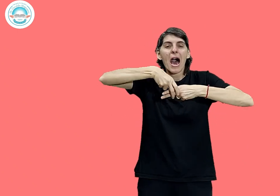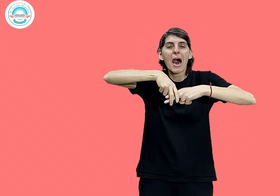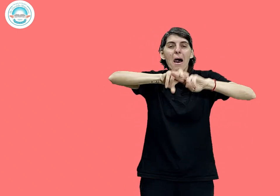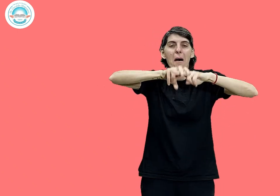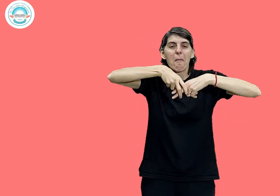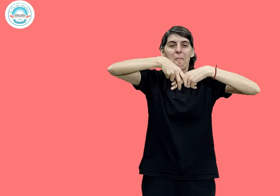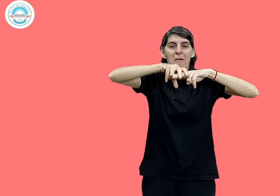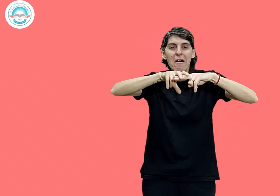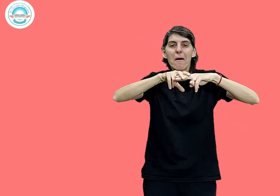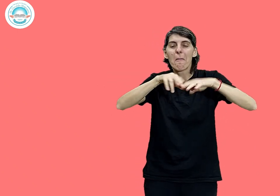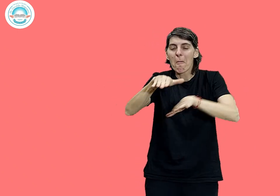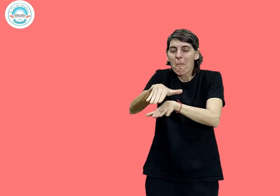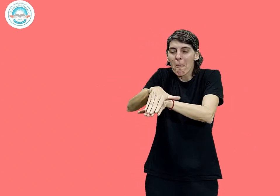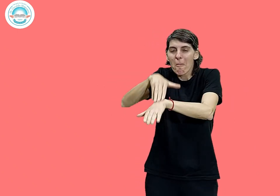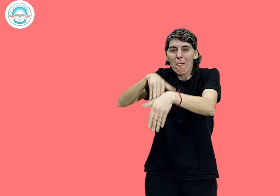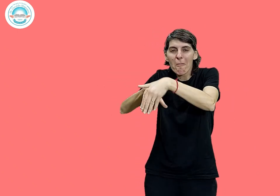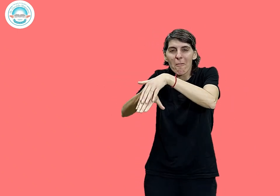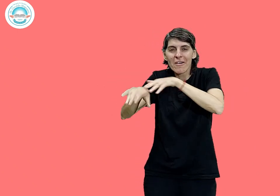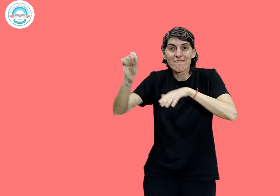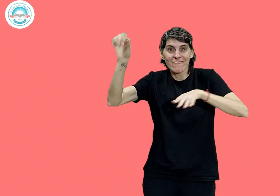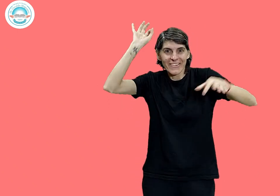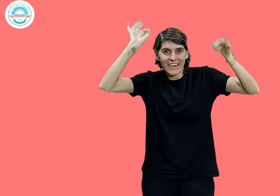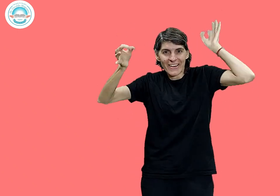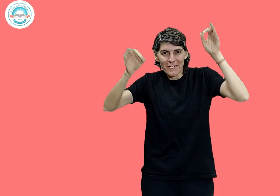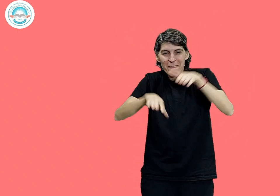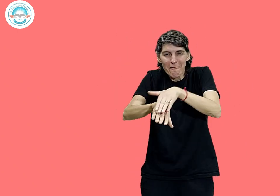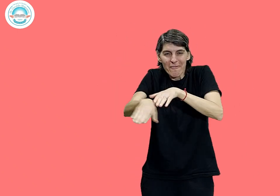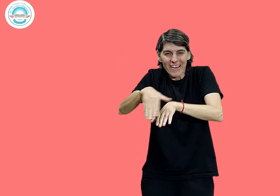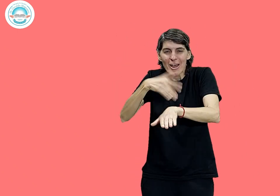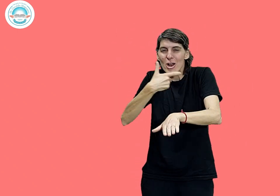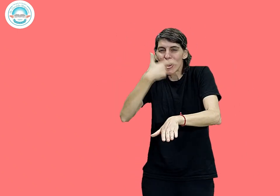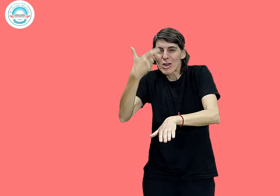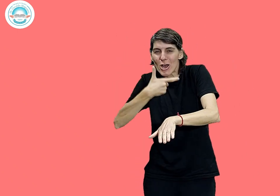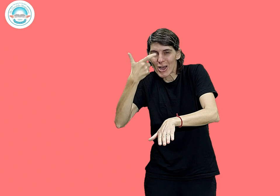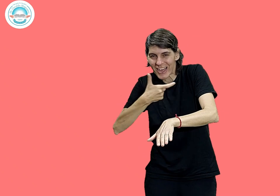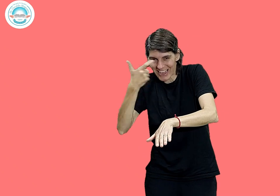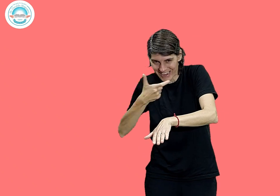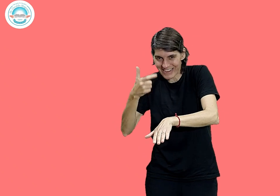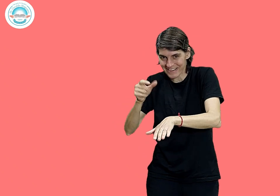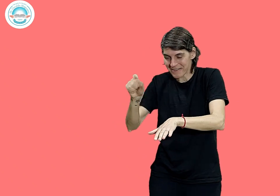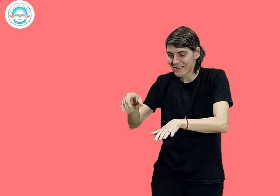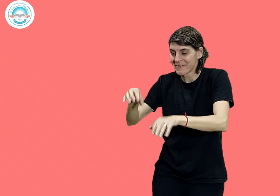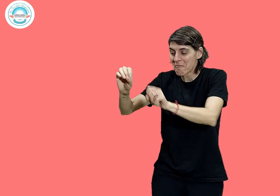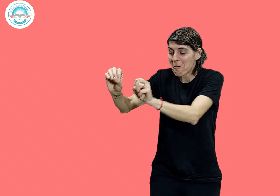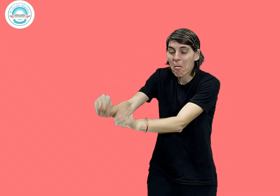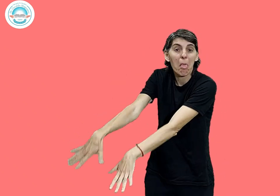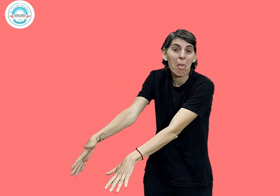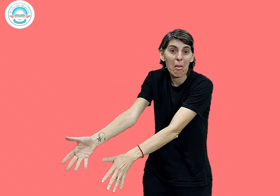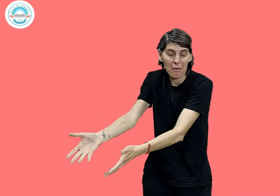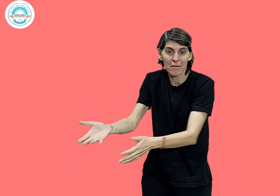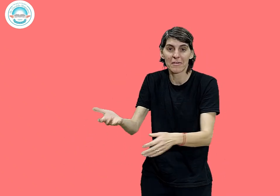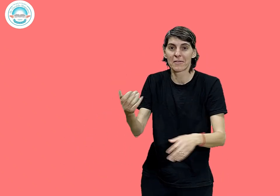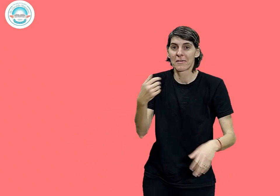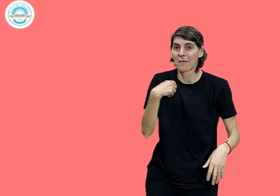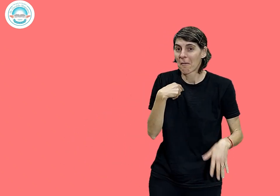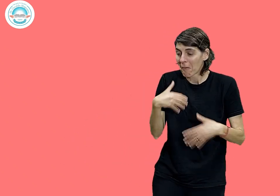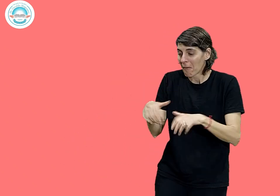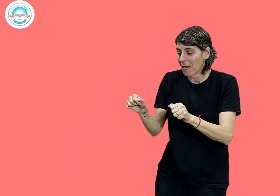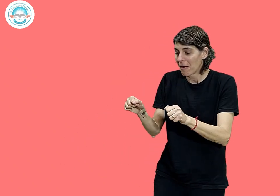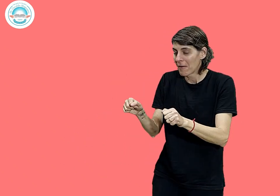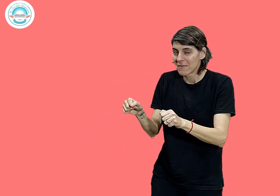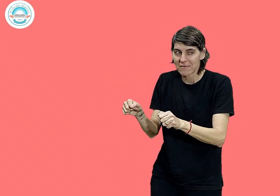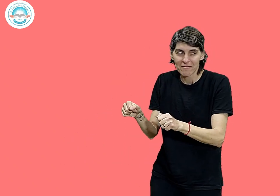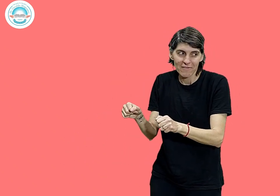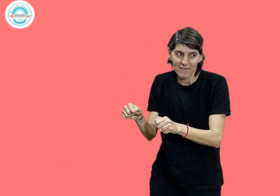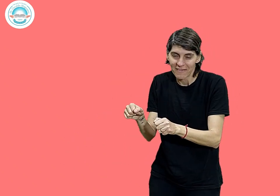Me puse de todos los colores, yo sabía que era verdad, porque esa mañana,